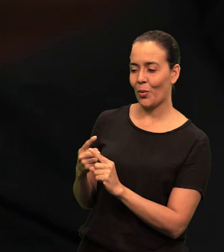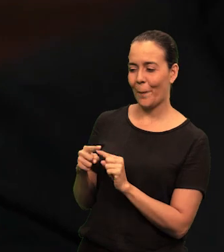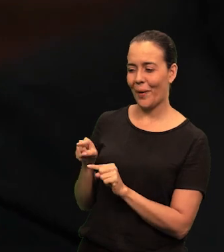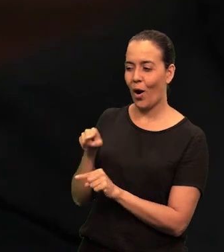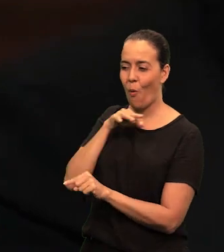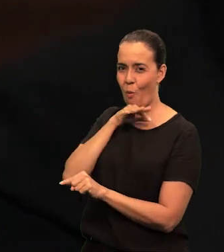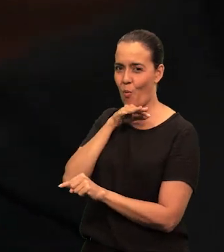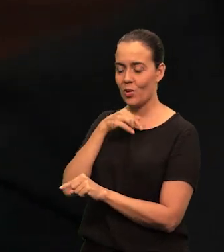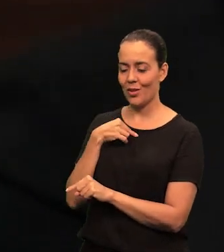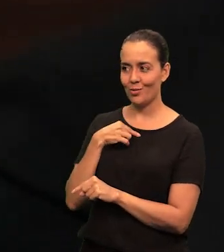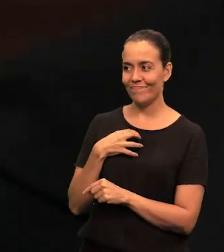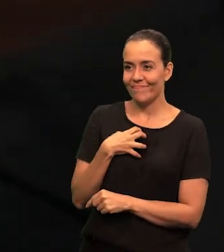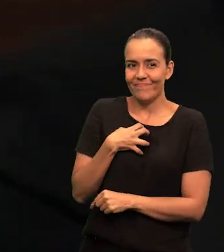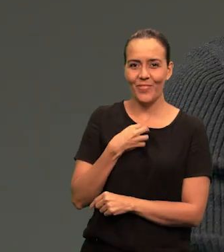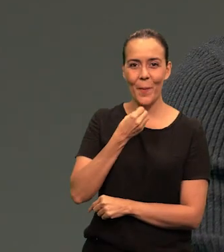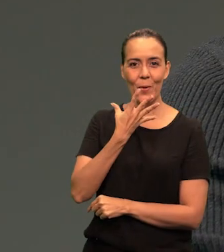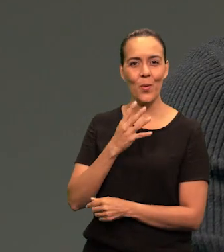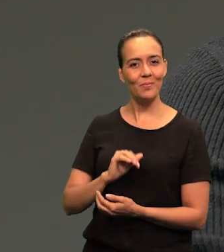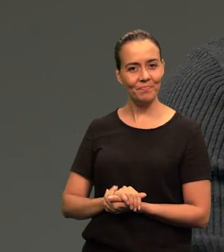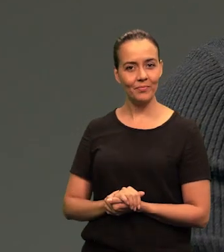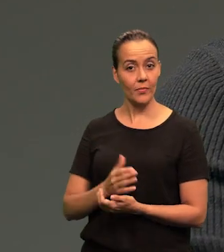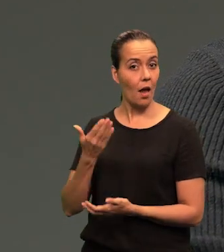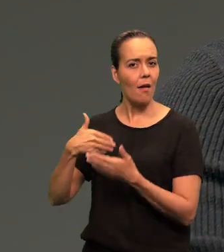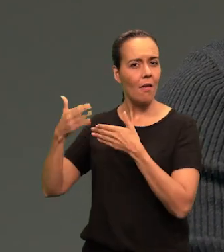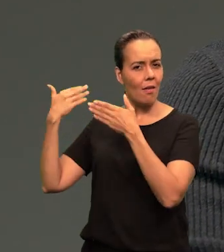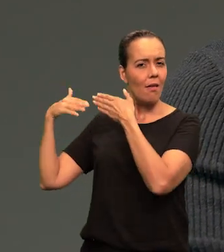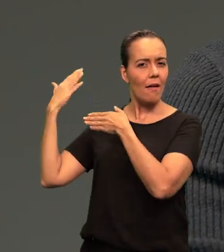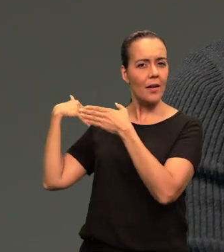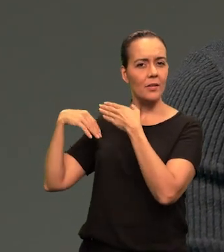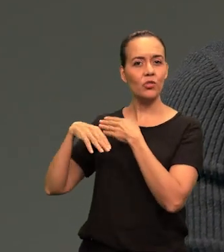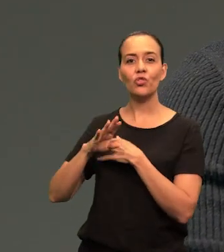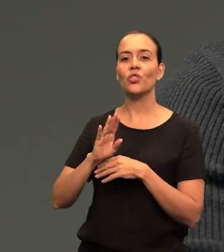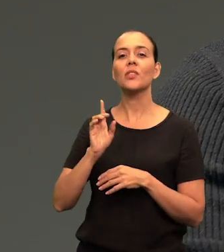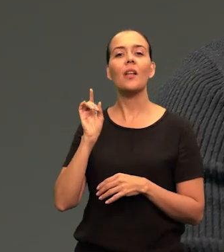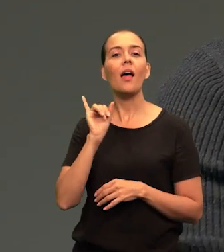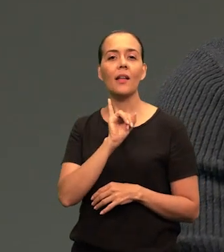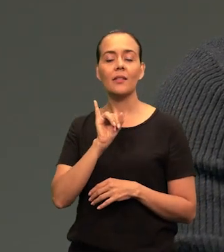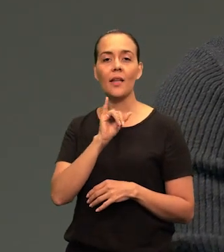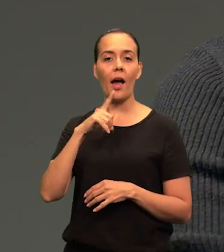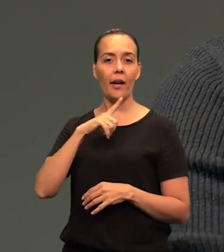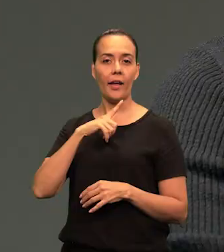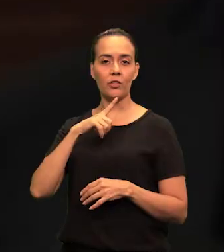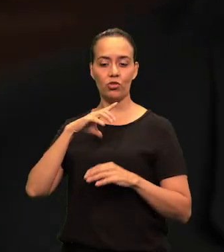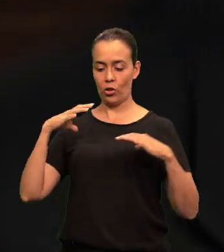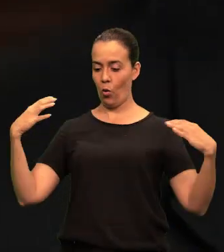mas me alegro com a sua desgraça. Em Roma, nós íamos ao Coliseu para ver a morte.